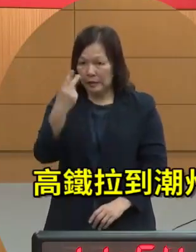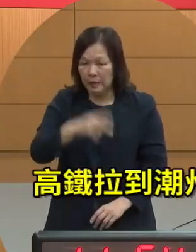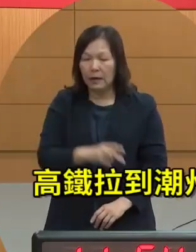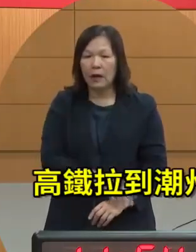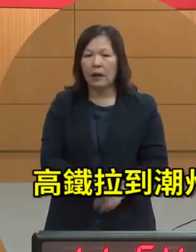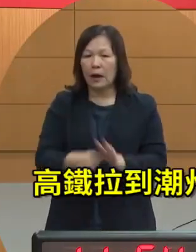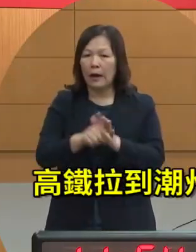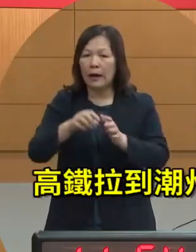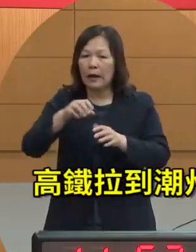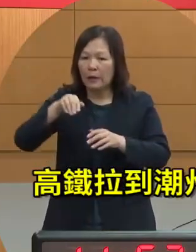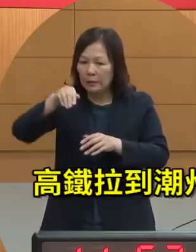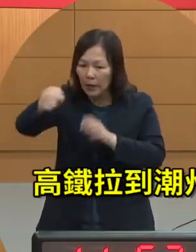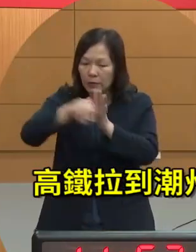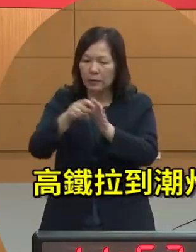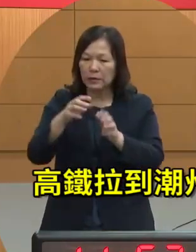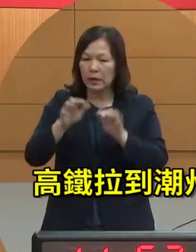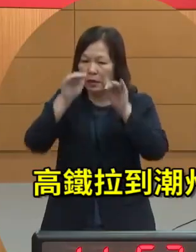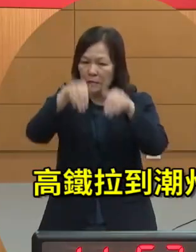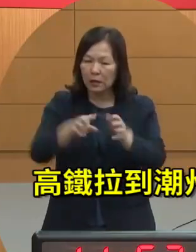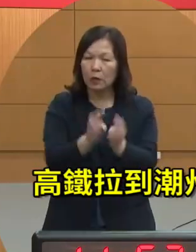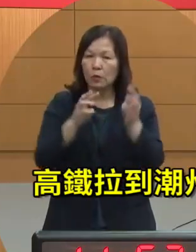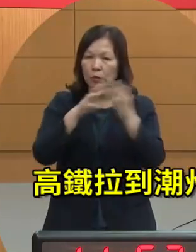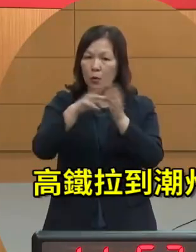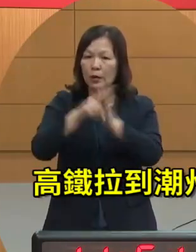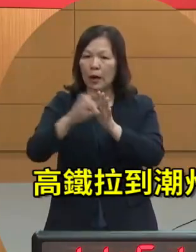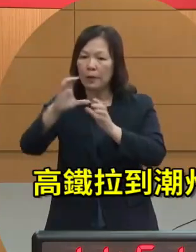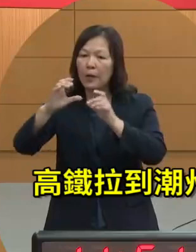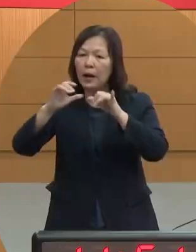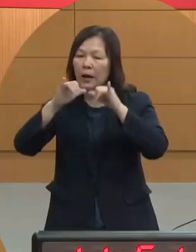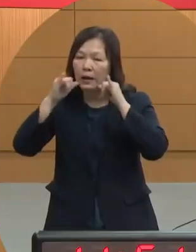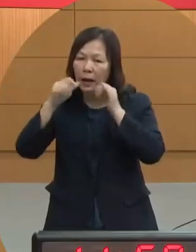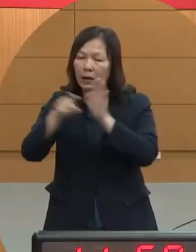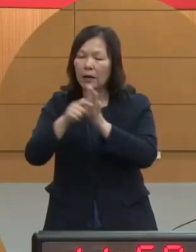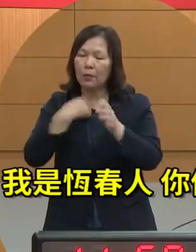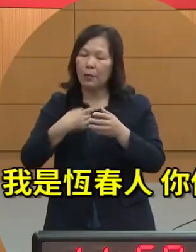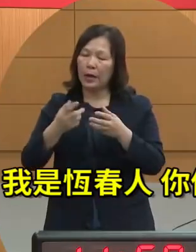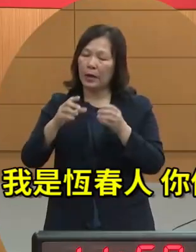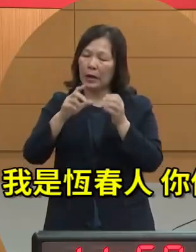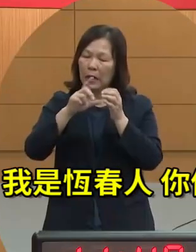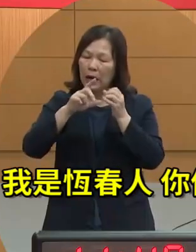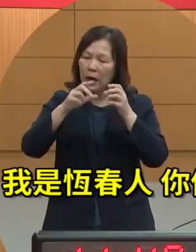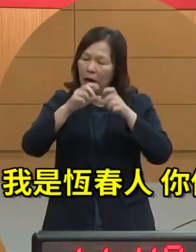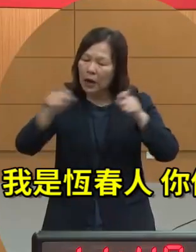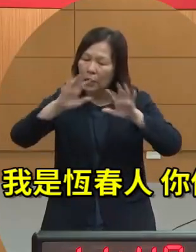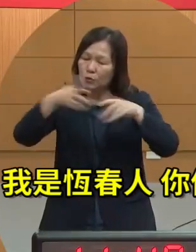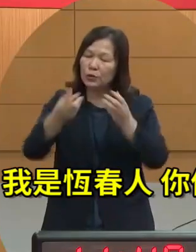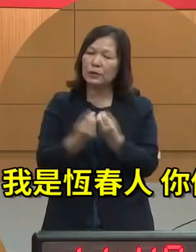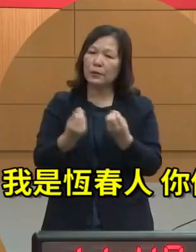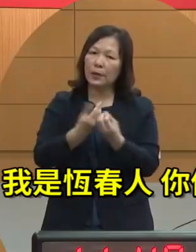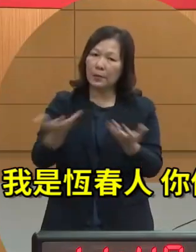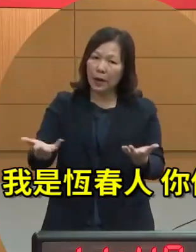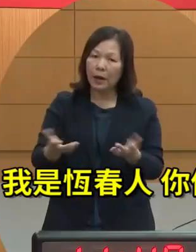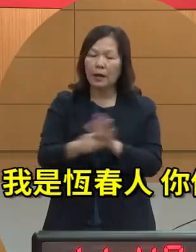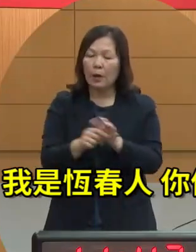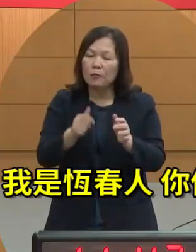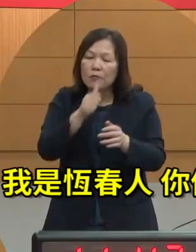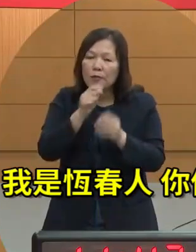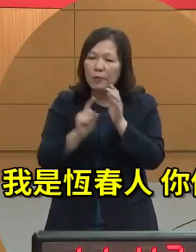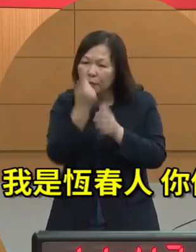高鐵拉到潮州跟枋寮之後 那恆春半島怎麼辦 我是恆春人 你們知道我幾乎是恆春唯一的律師嗎